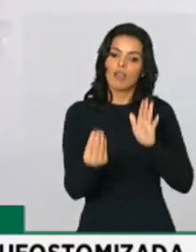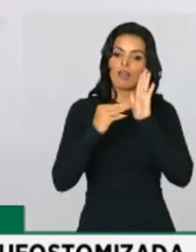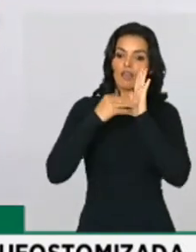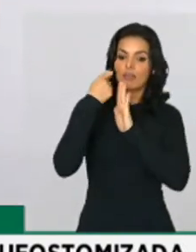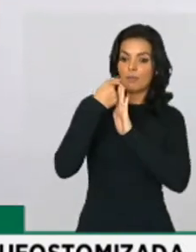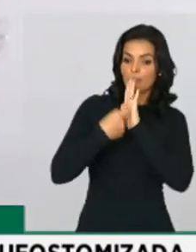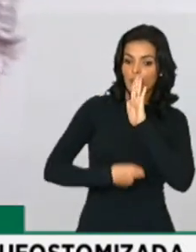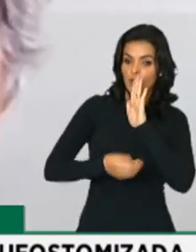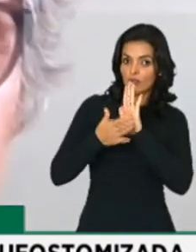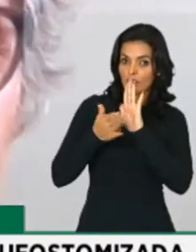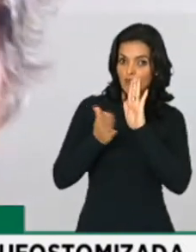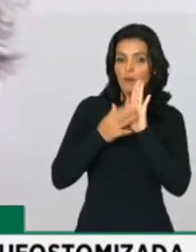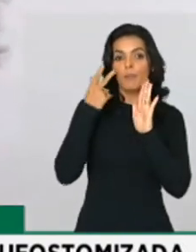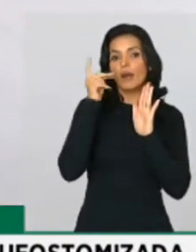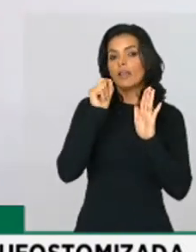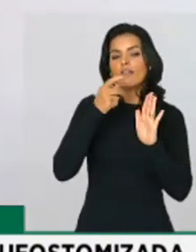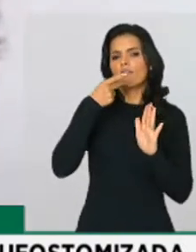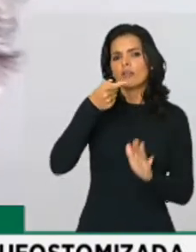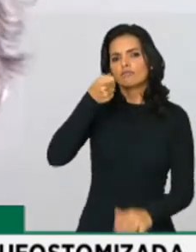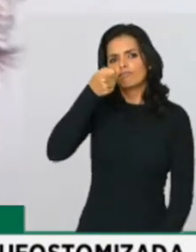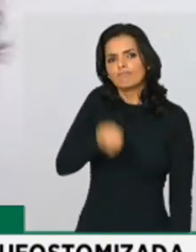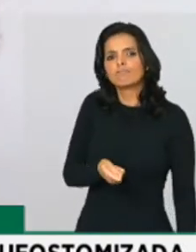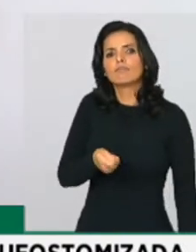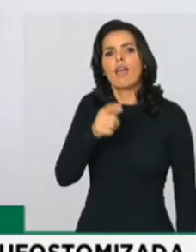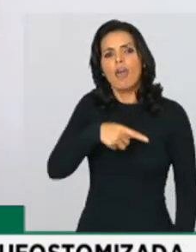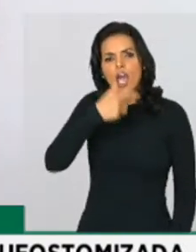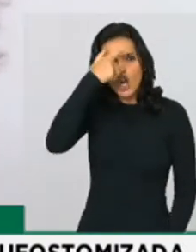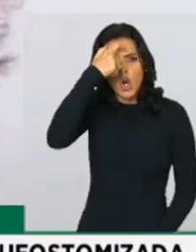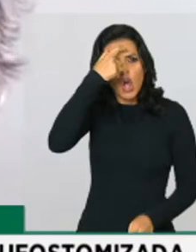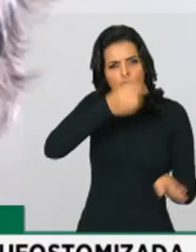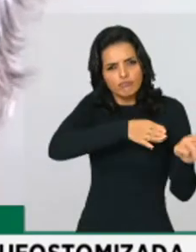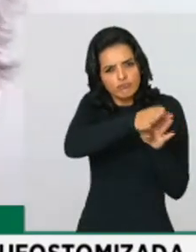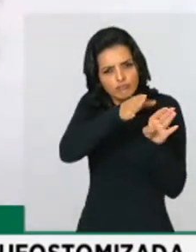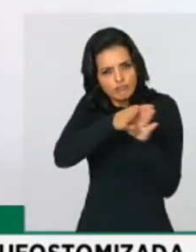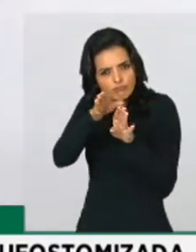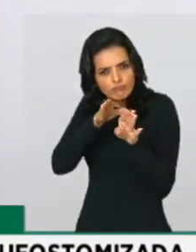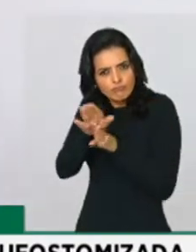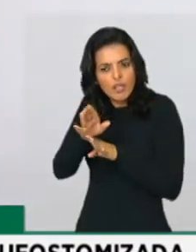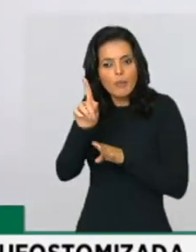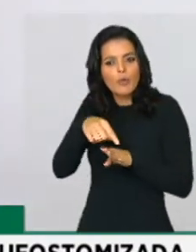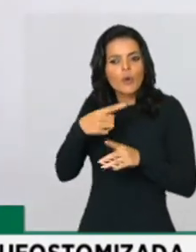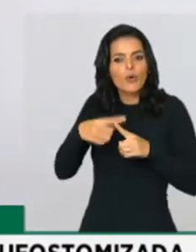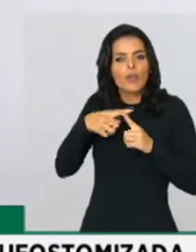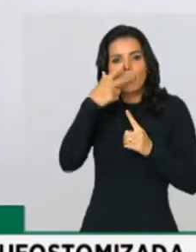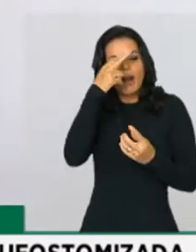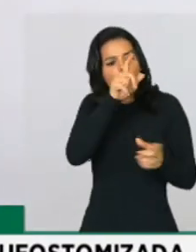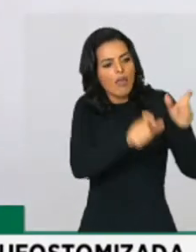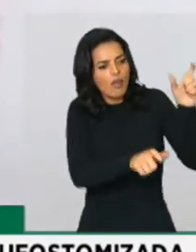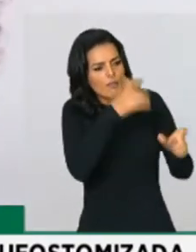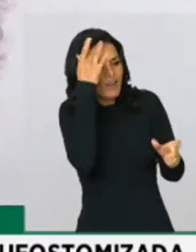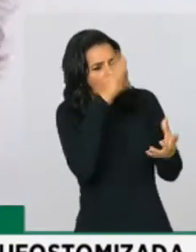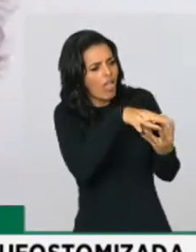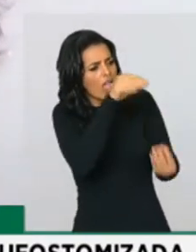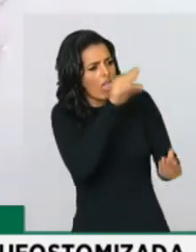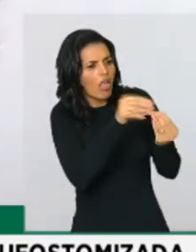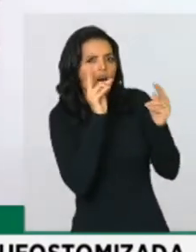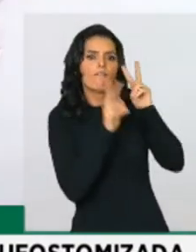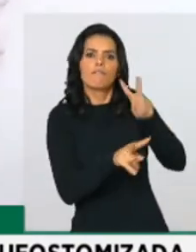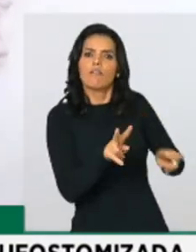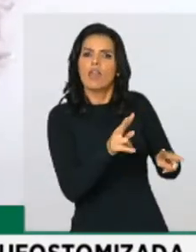CRIANÇAS. E DIGO ISSO PORQUE ESTAMOS VIVENCIANDO MUITO DESPREZO COM A SAÚDE. MUITO DESPREZO. HÁ UMA POLÍTICA QUE ESTÁ EM CURSO NO BRASIL E É UMA POLÍTICA GENOCIDA NO